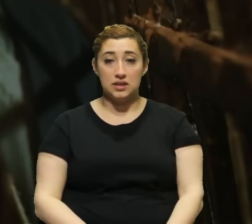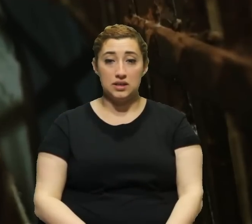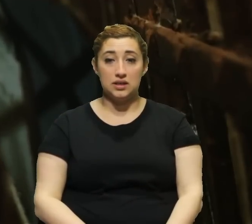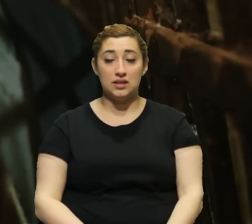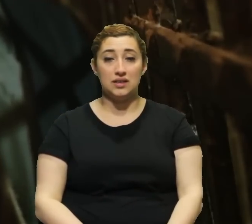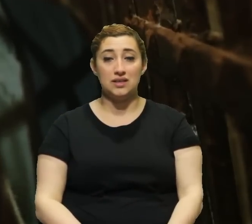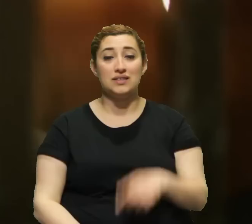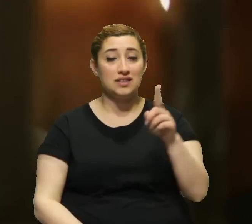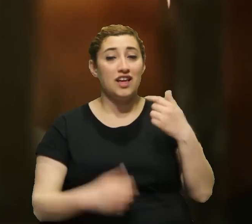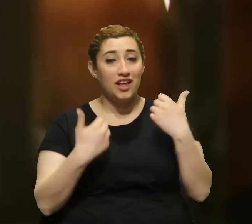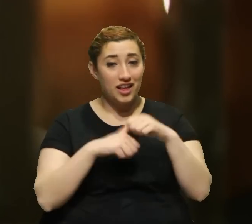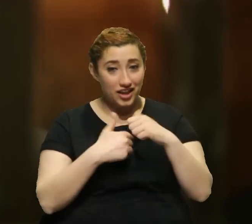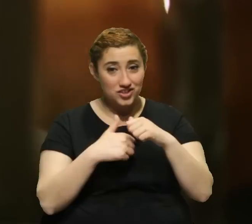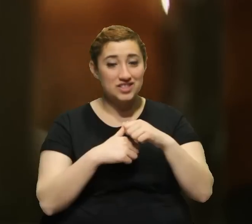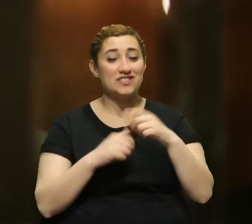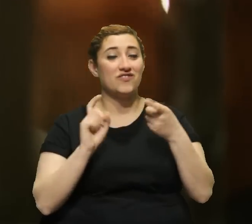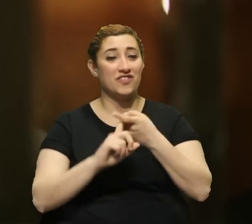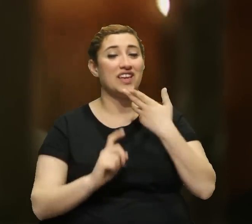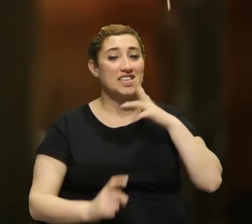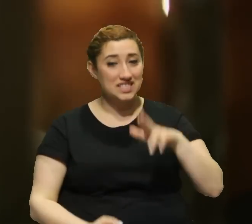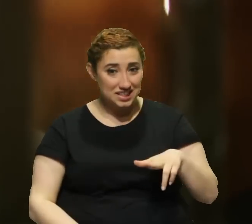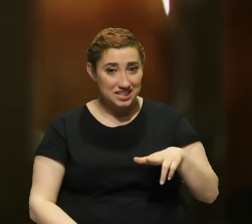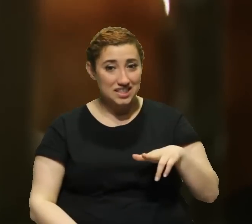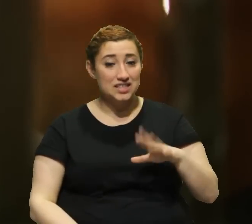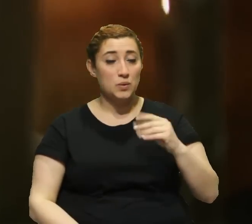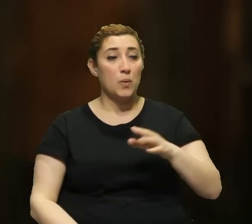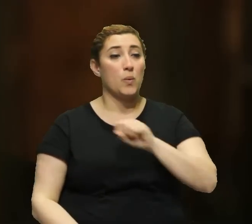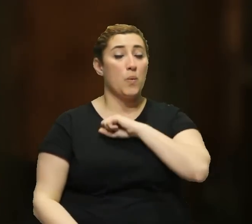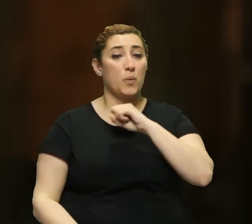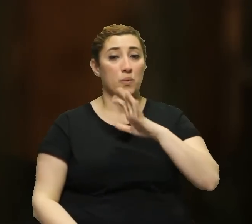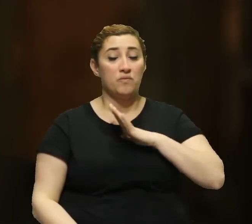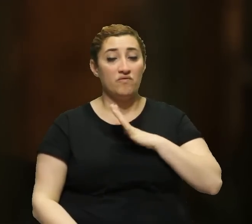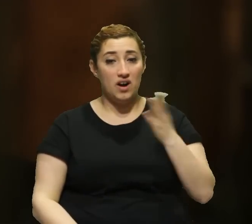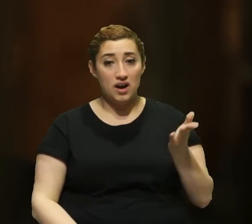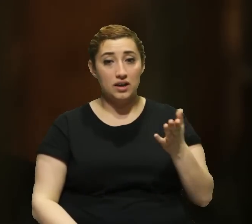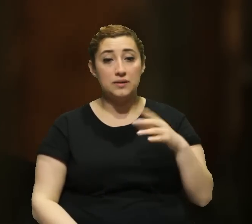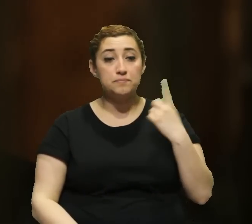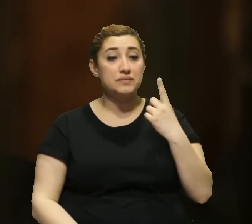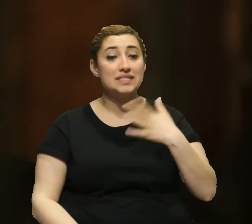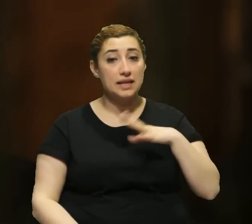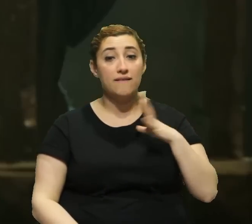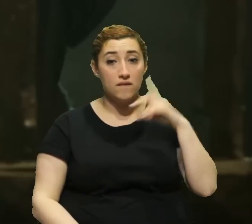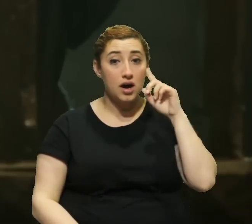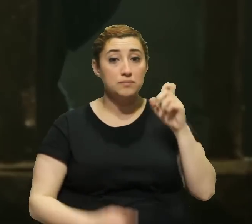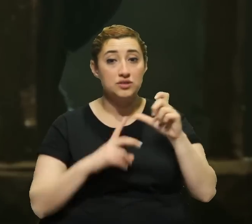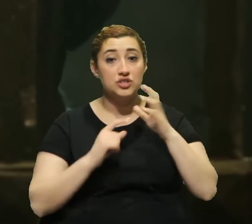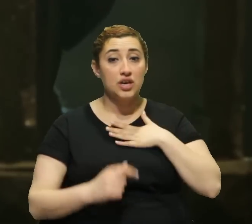Valide Sultan dahi kerimeniz endişelidirler. Var mıdır bir buyruğunuz Şeyh’im?